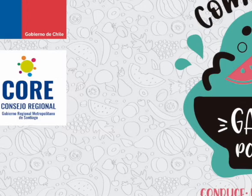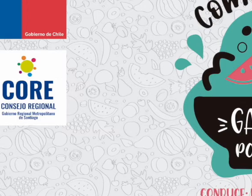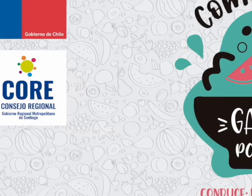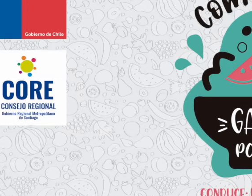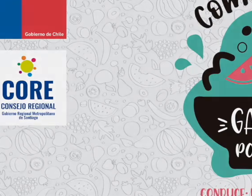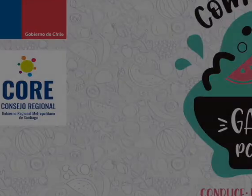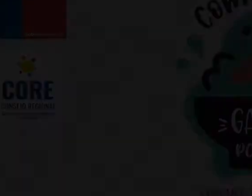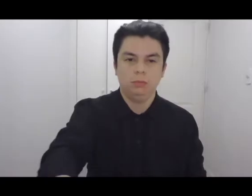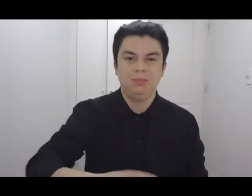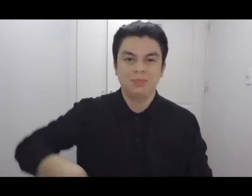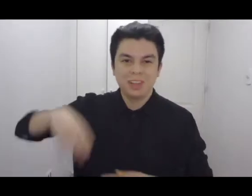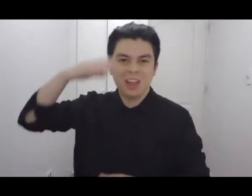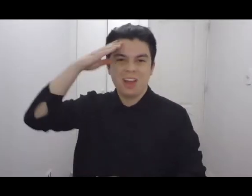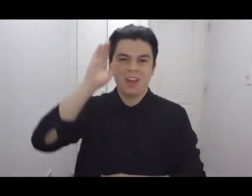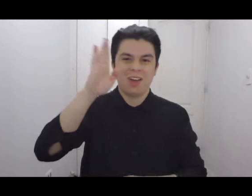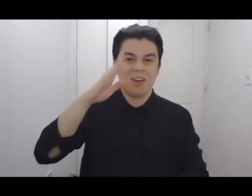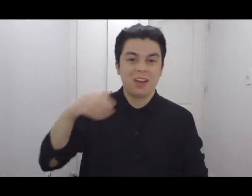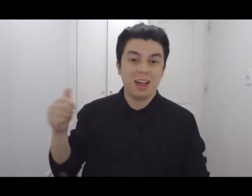[Música por @xucrut]